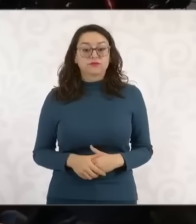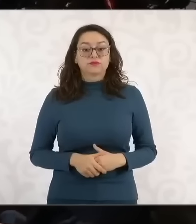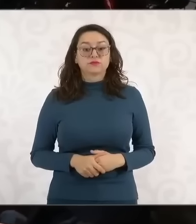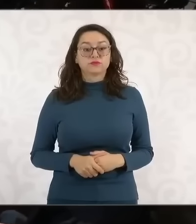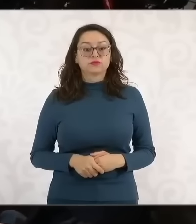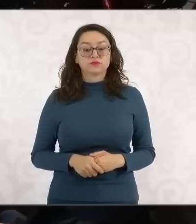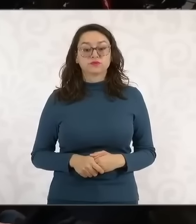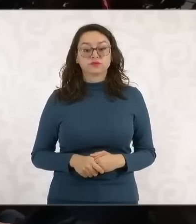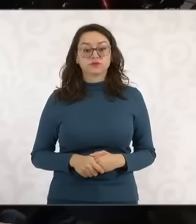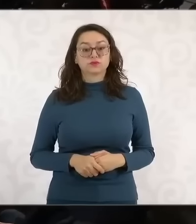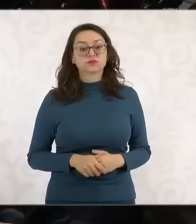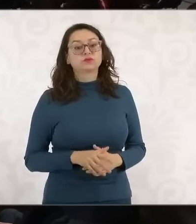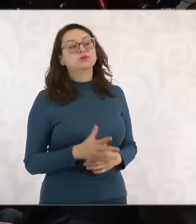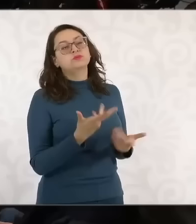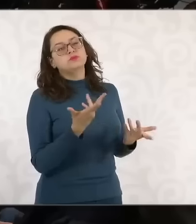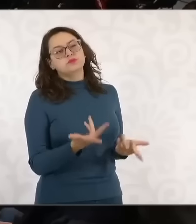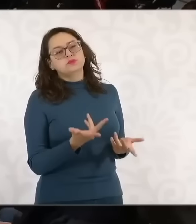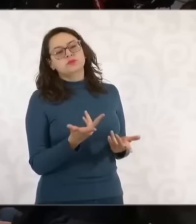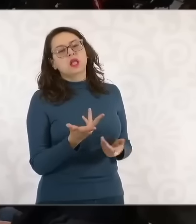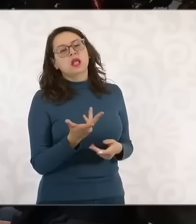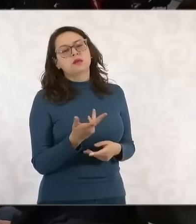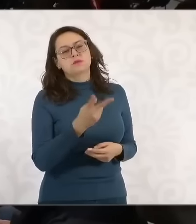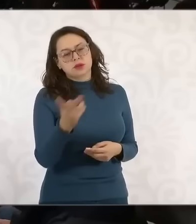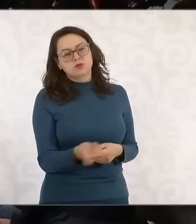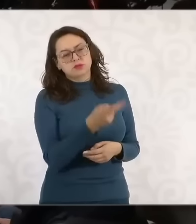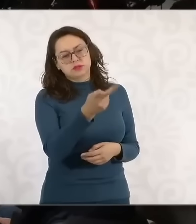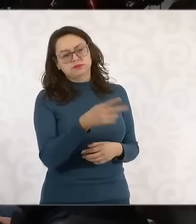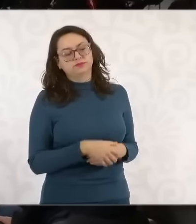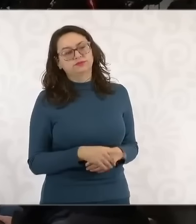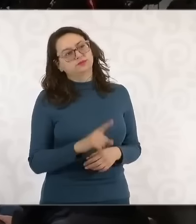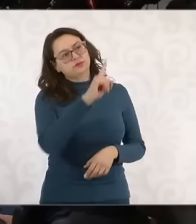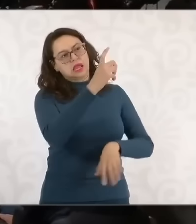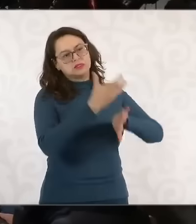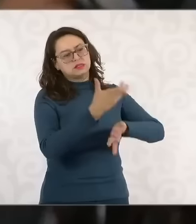también comentarles sobre las pláticas que ha tenido con autoridades estadounidenses,